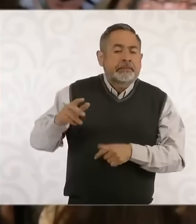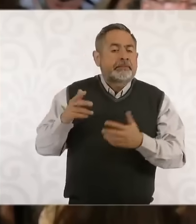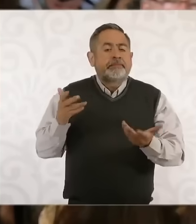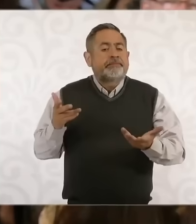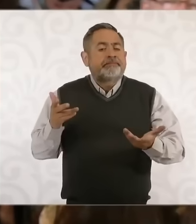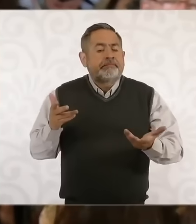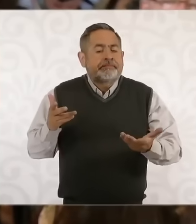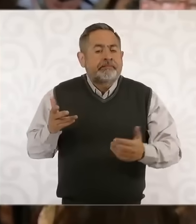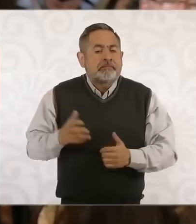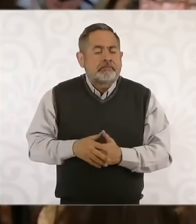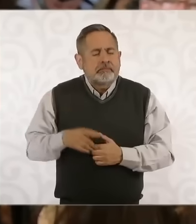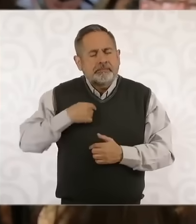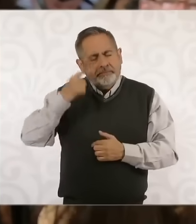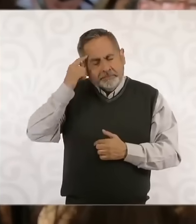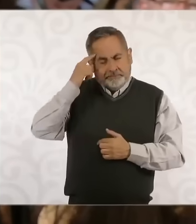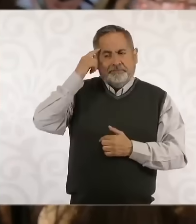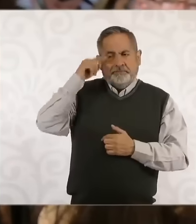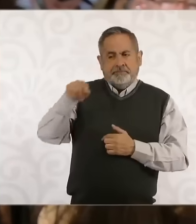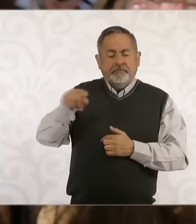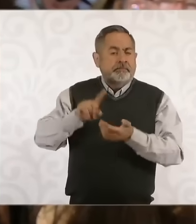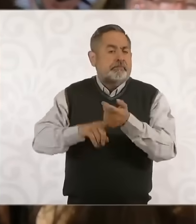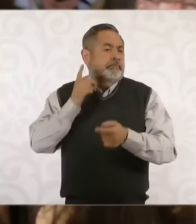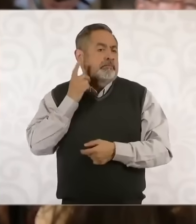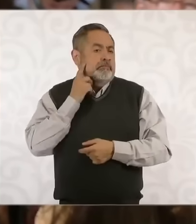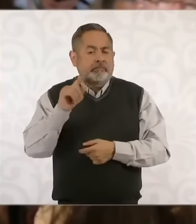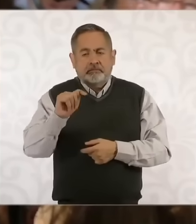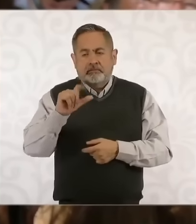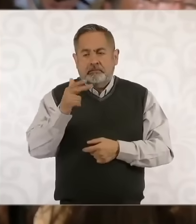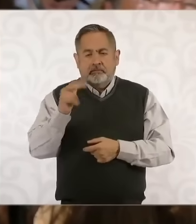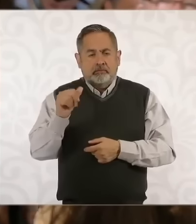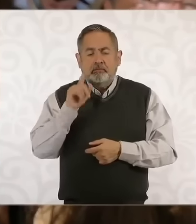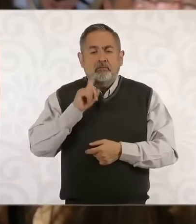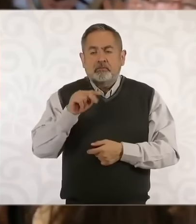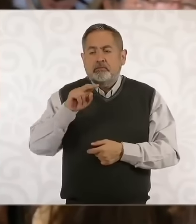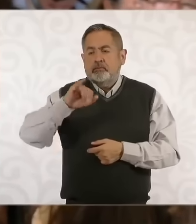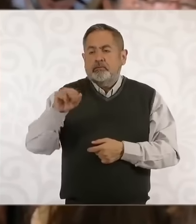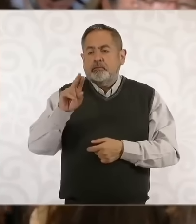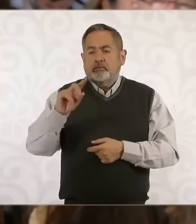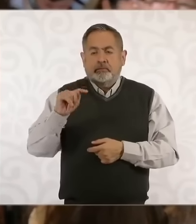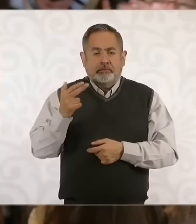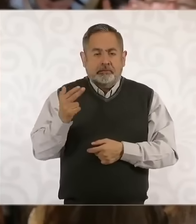Eh, llama la atención que la diputada por Tlagu Guimilpalta, Judit Vanegapia, pues acusó en una